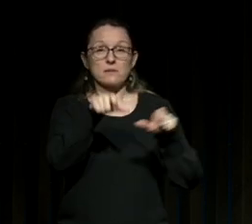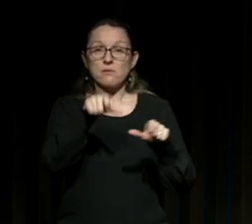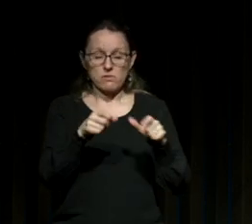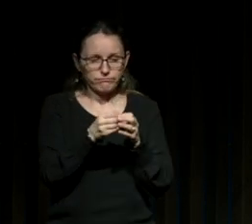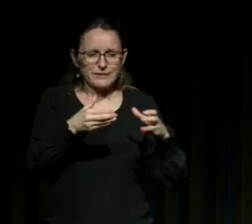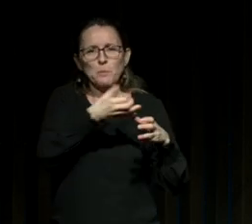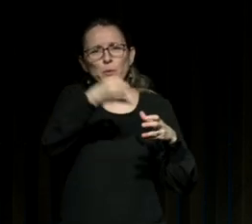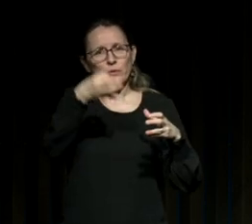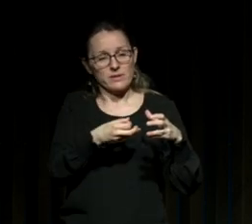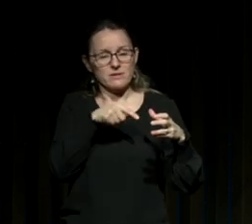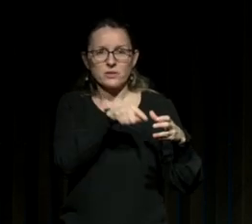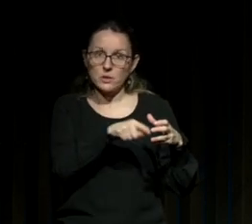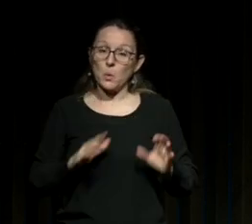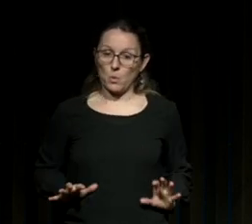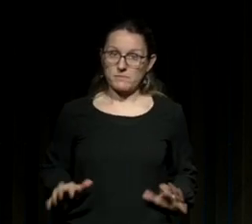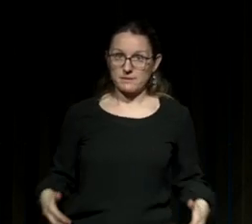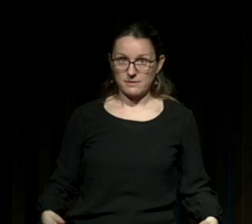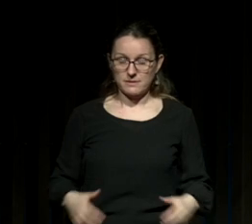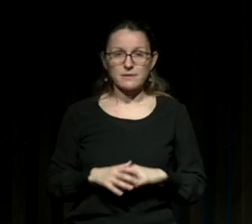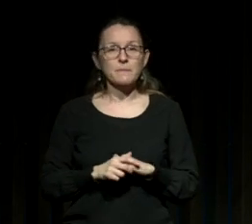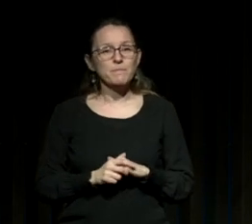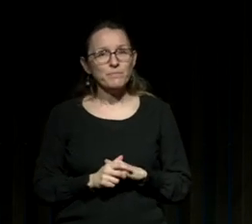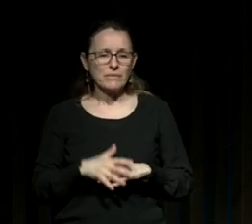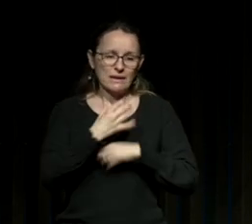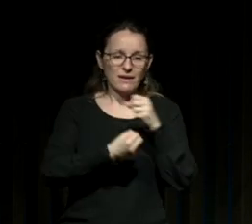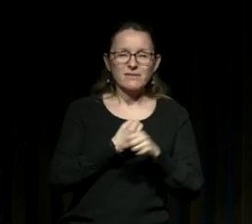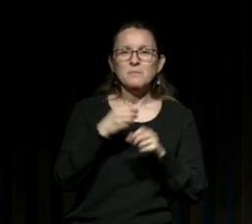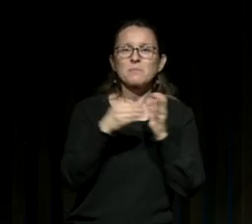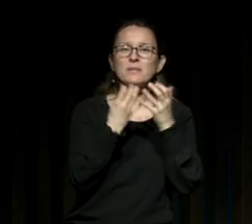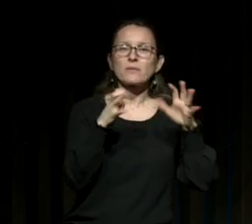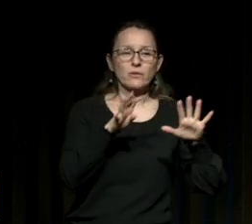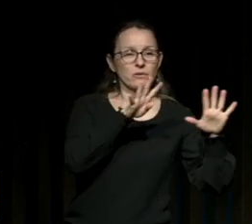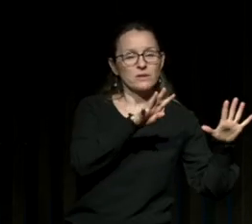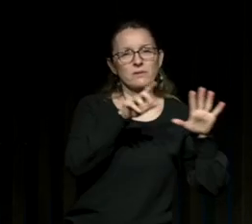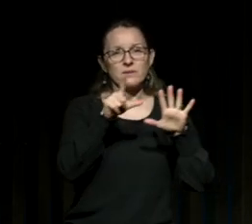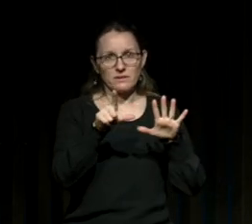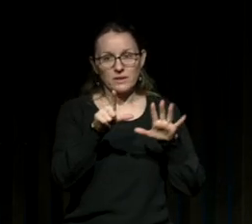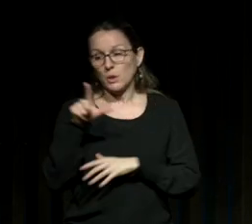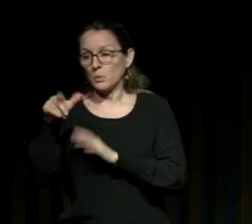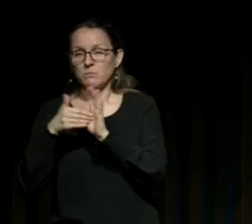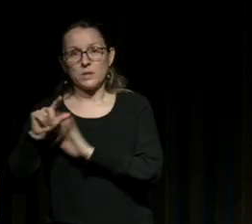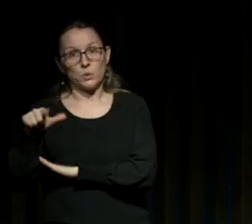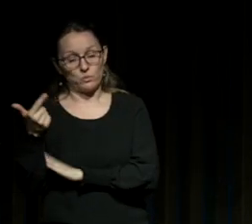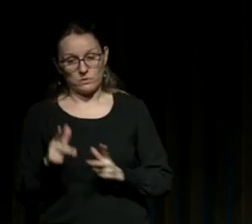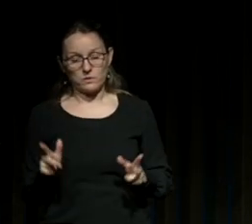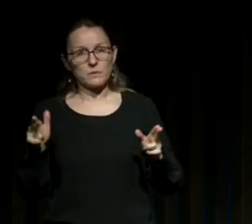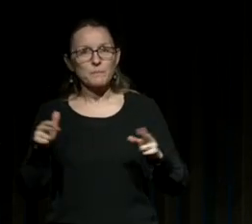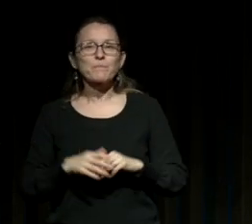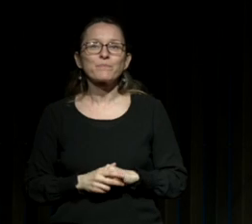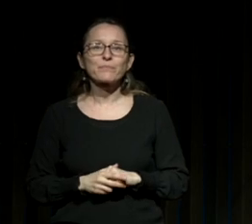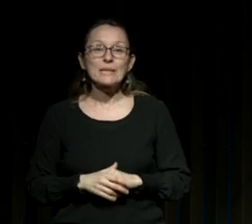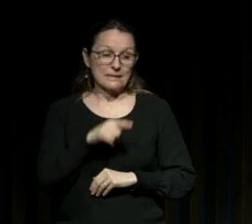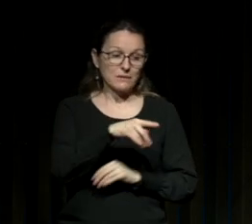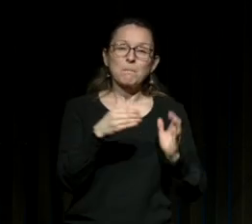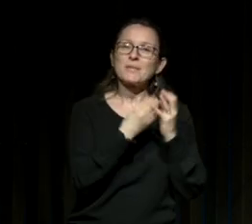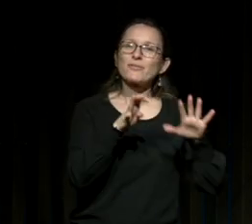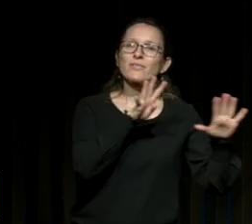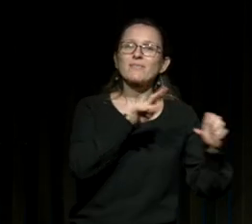comme obèses entre les années 1997 et les années 2012 en fait entre 1997 et 2012 on avait la chance